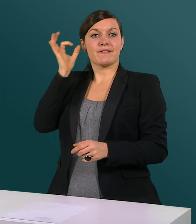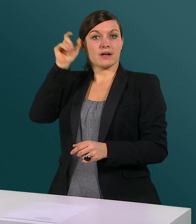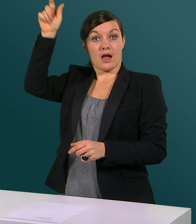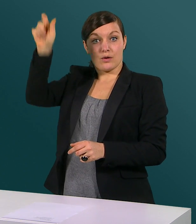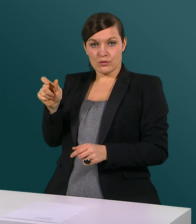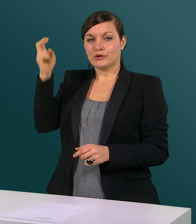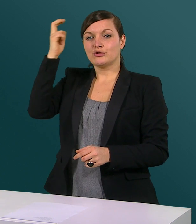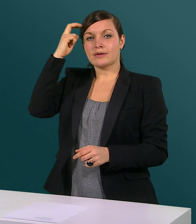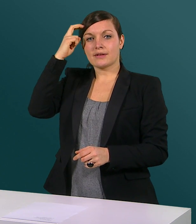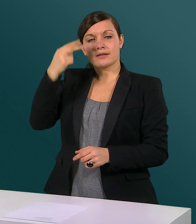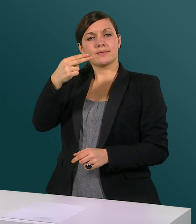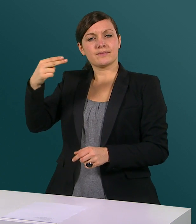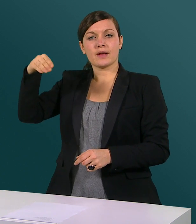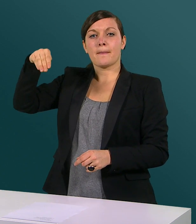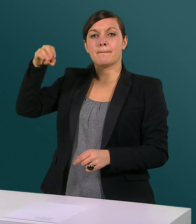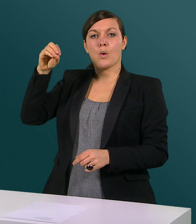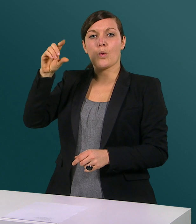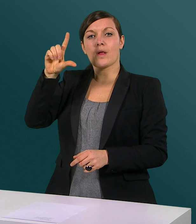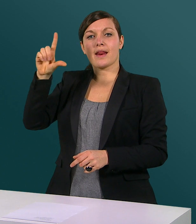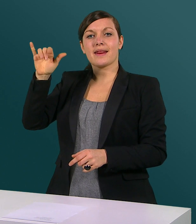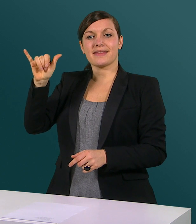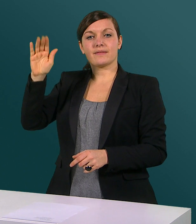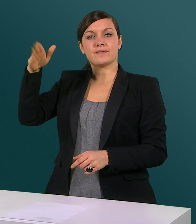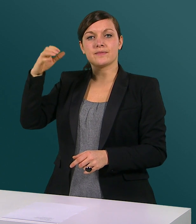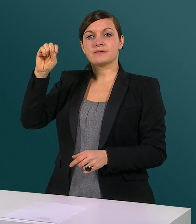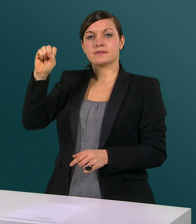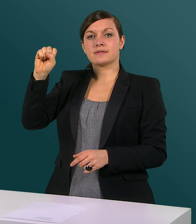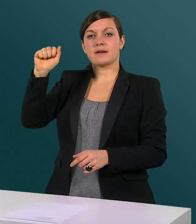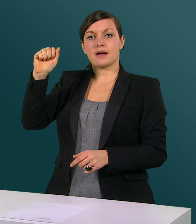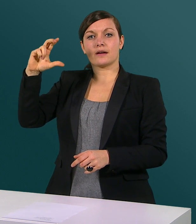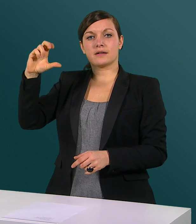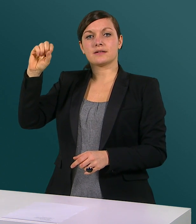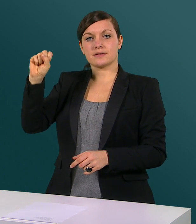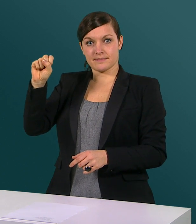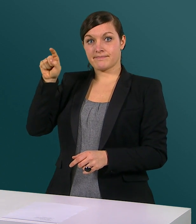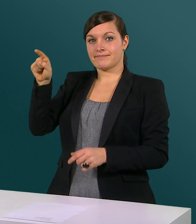Studentin, Molly Sachs, verhaftet